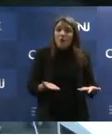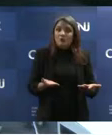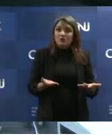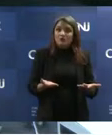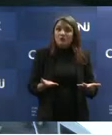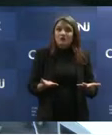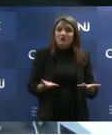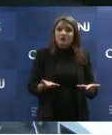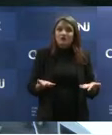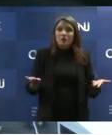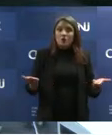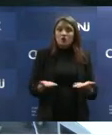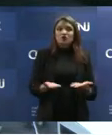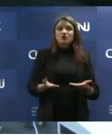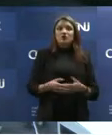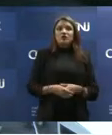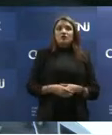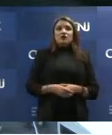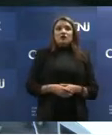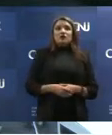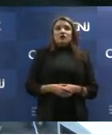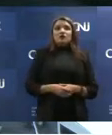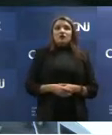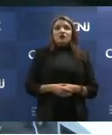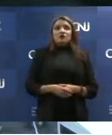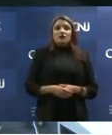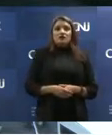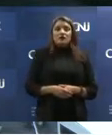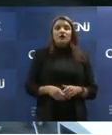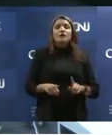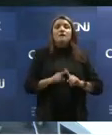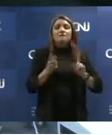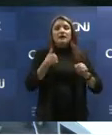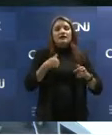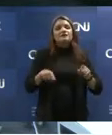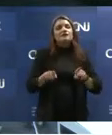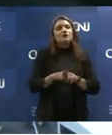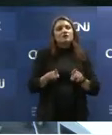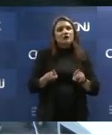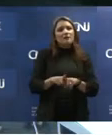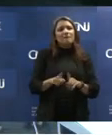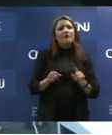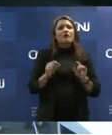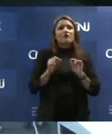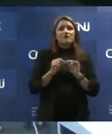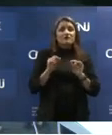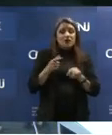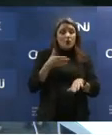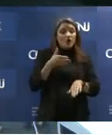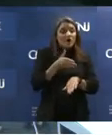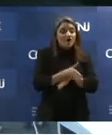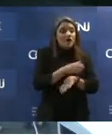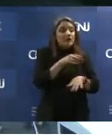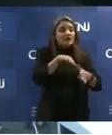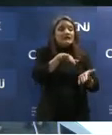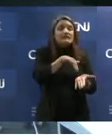E nas correções faz também questão de entrar nas secretarias das varas, examinar os processos.